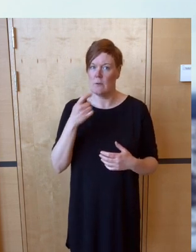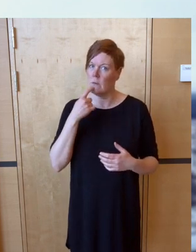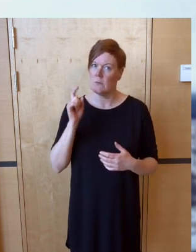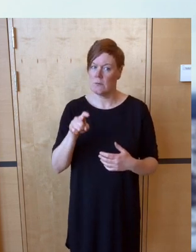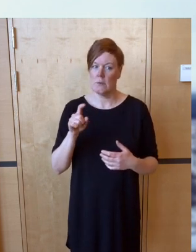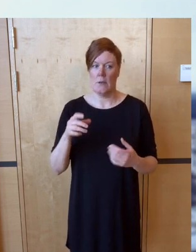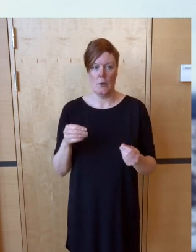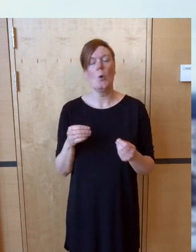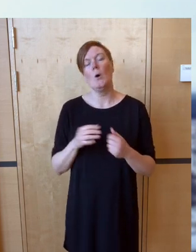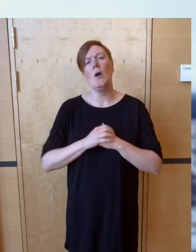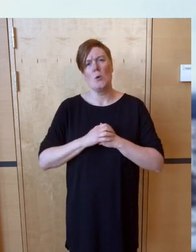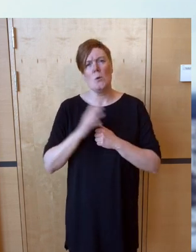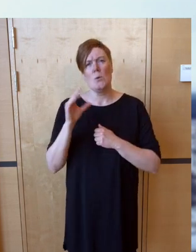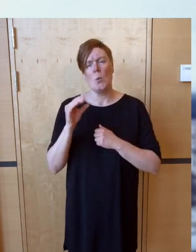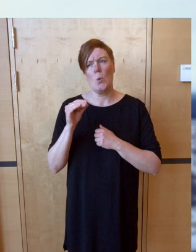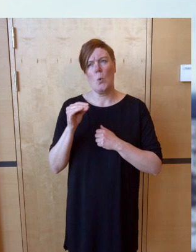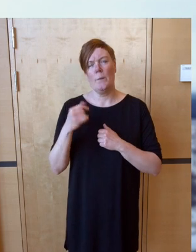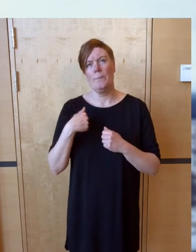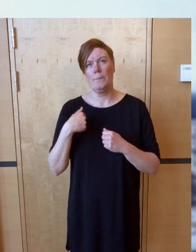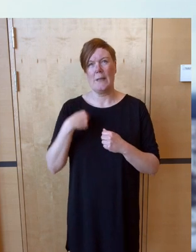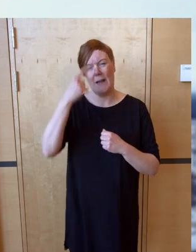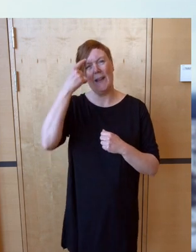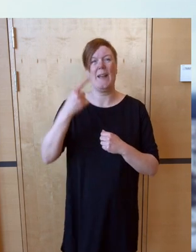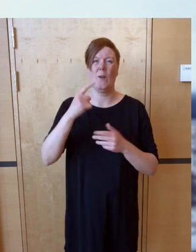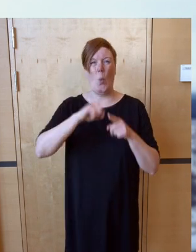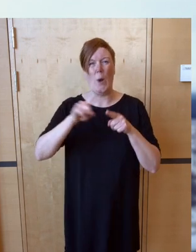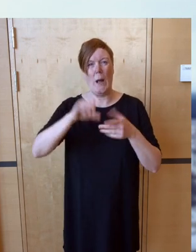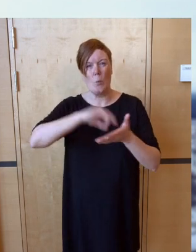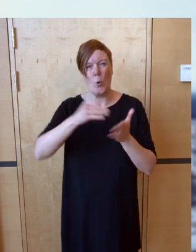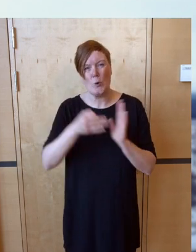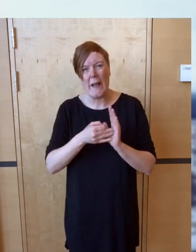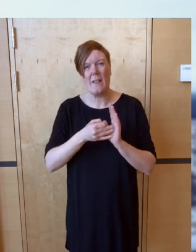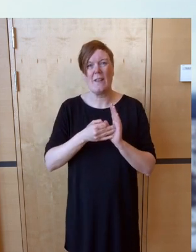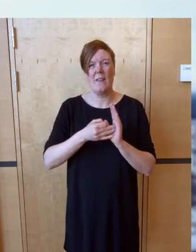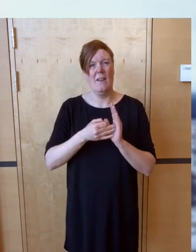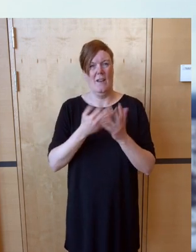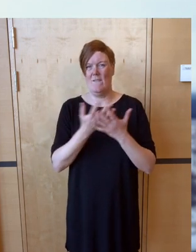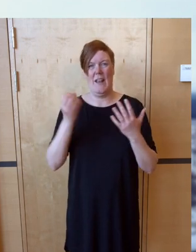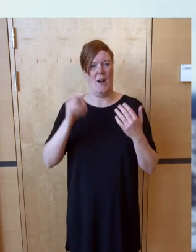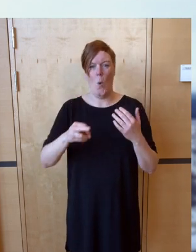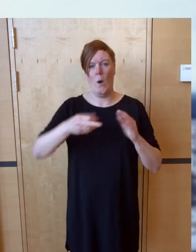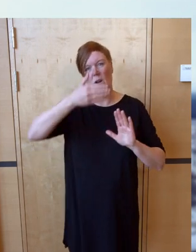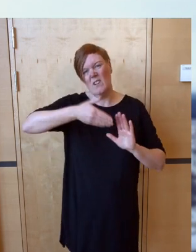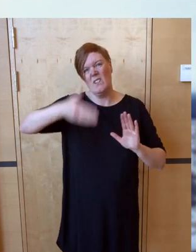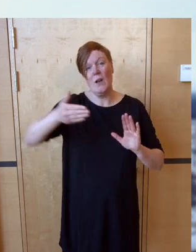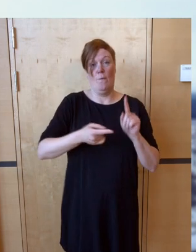Ja men det är väl sådant här projekt som pågår under massa år och den var från början fick veta att det här Kosta Så så mycket